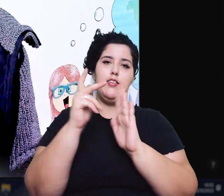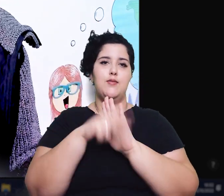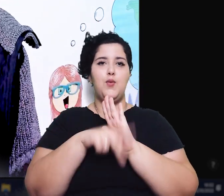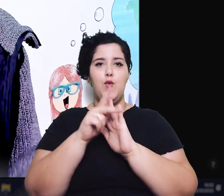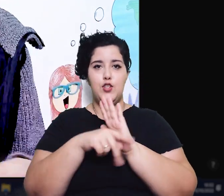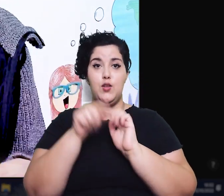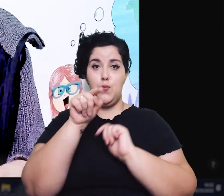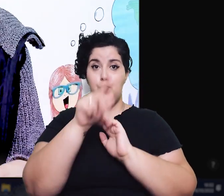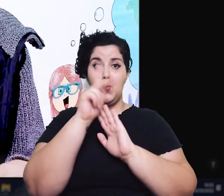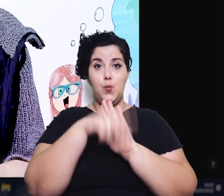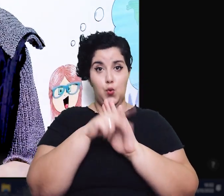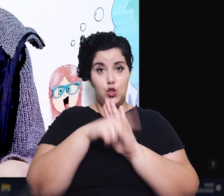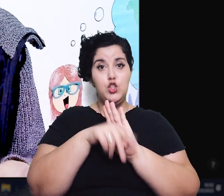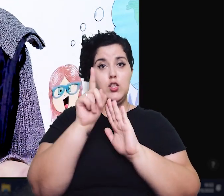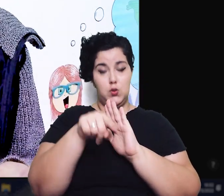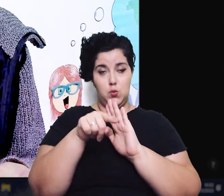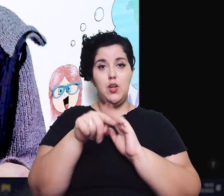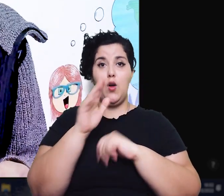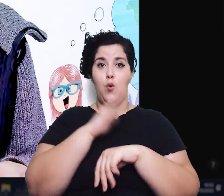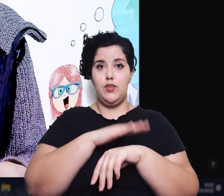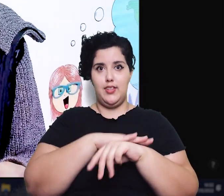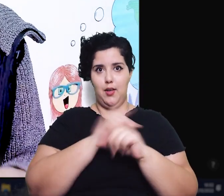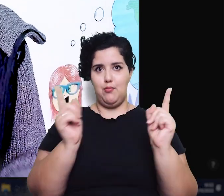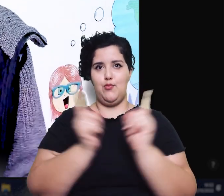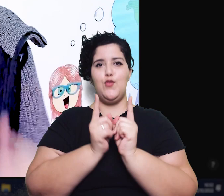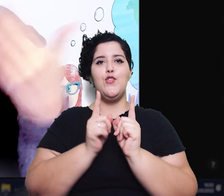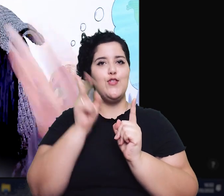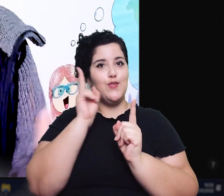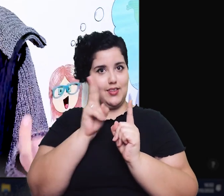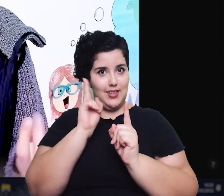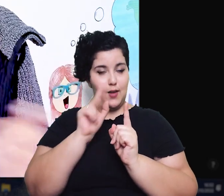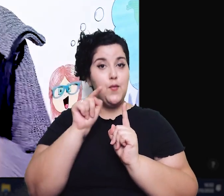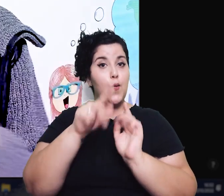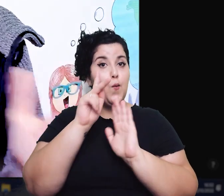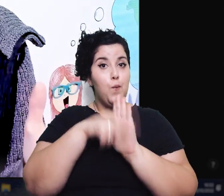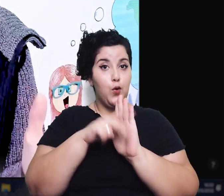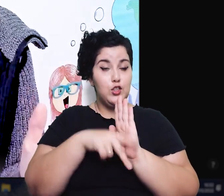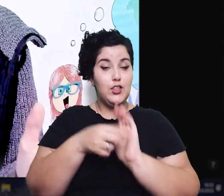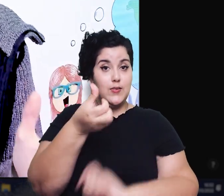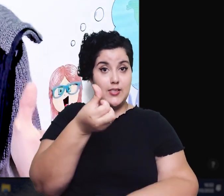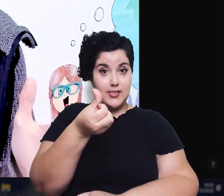projeto, já que esse projeto ele era também com um tempo bem limitado, né? Lembra que eu fiz todo esse projeto em